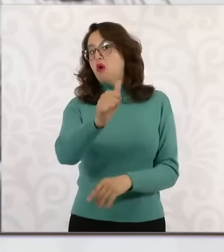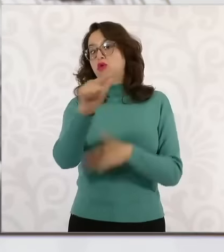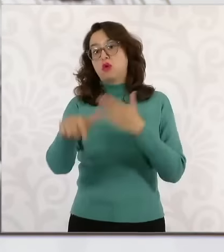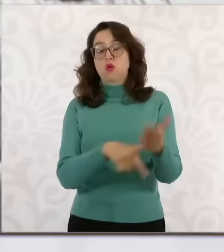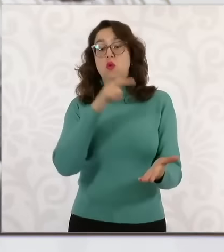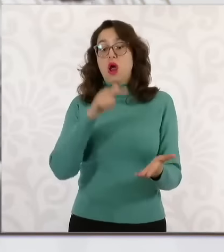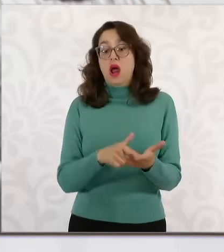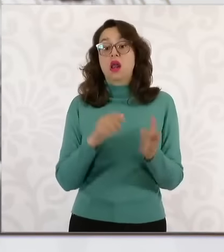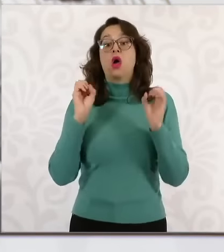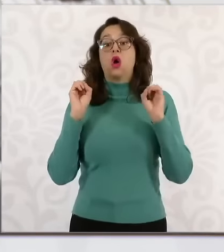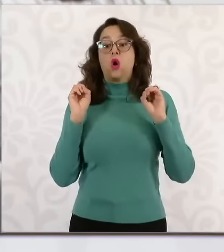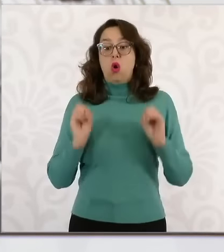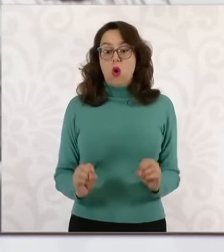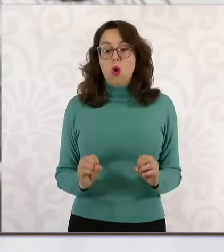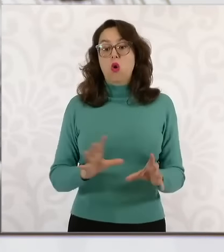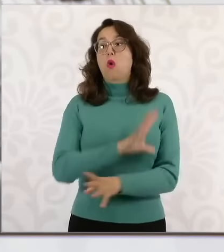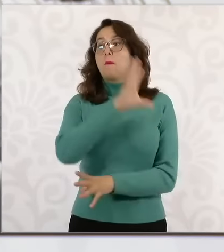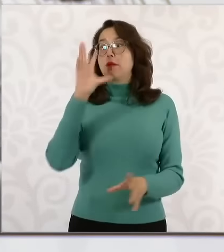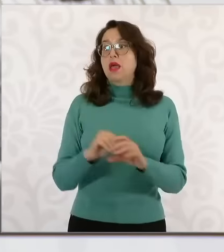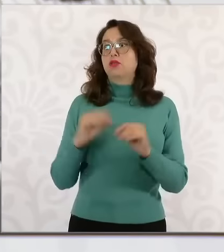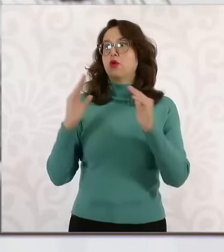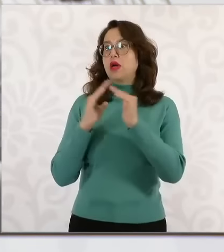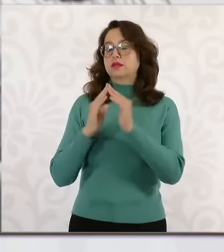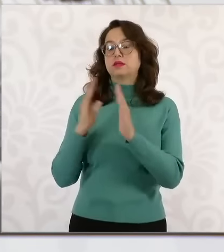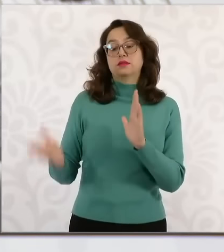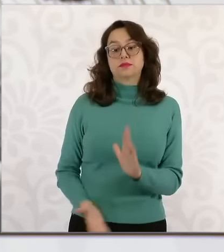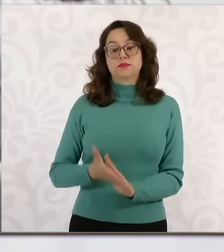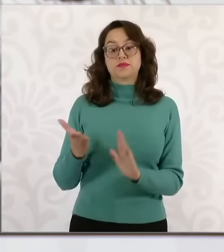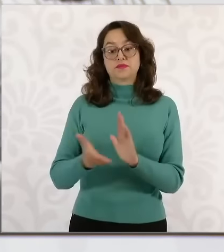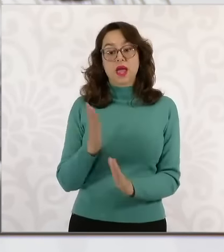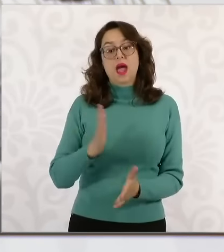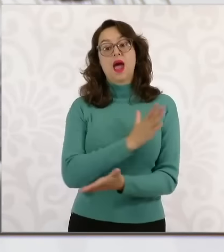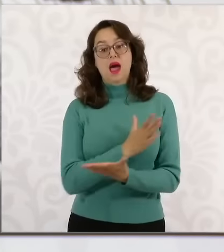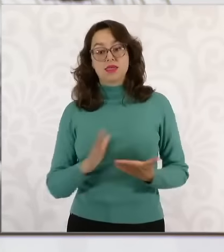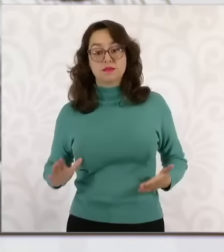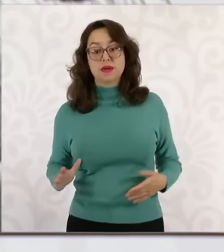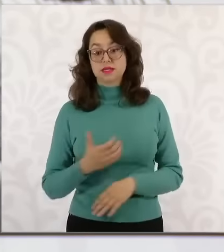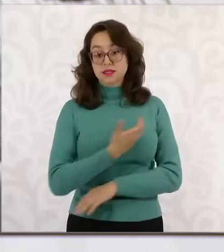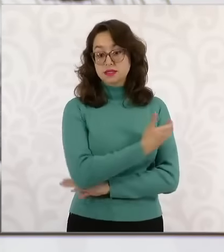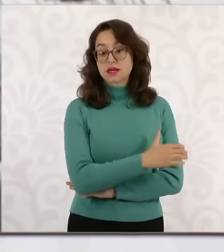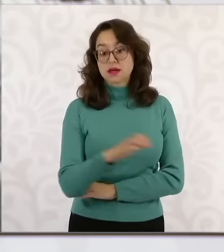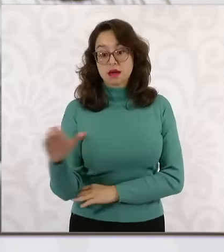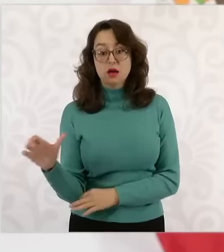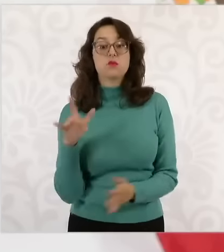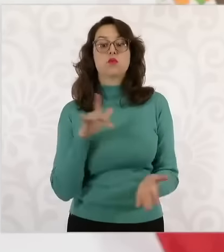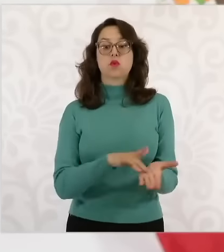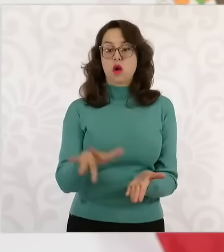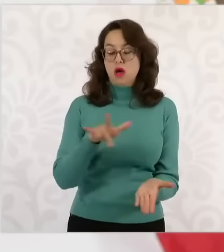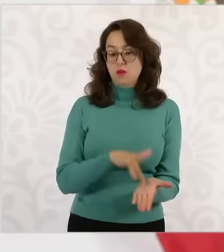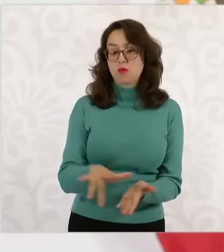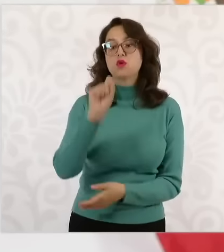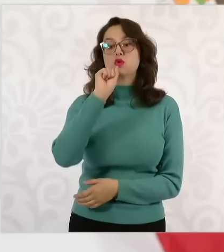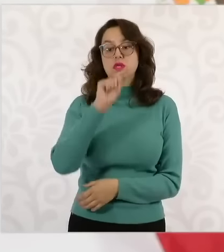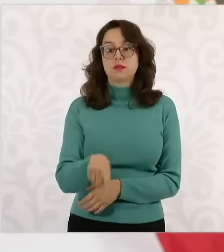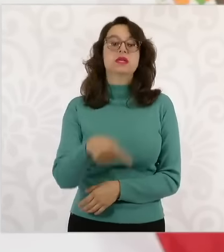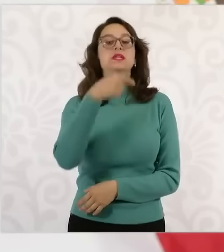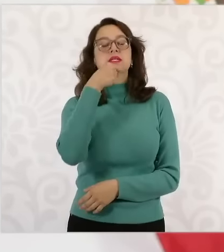el apoyo a parcelas que fueron dañadas, eh, y el apoyo a todos los niños y niñas que perdieron sus